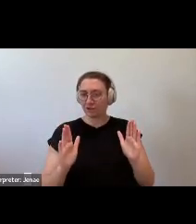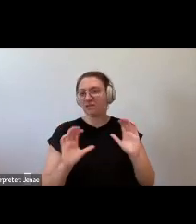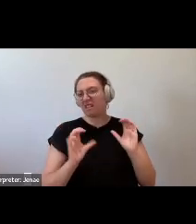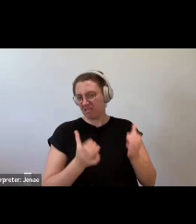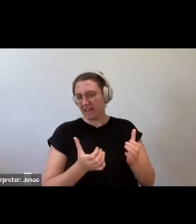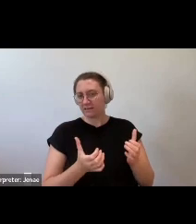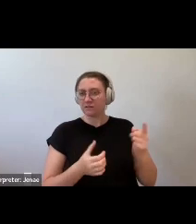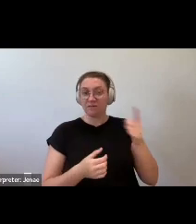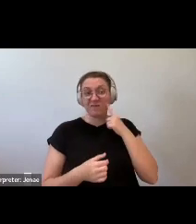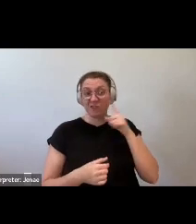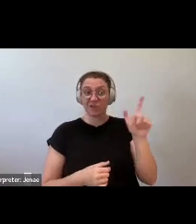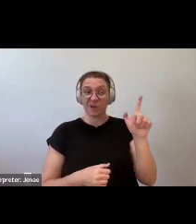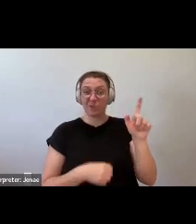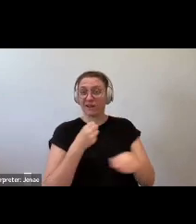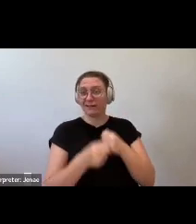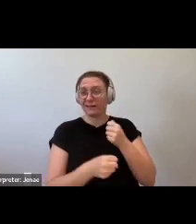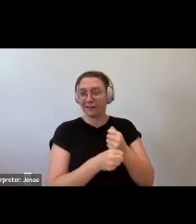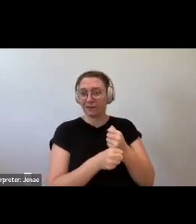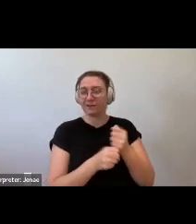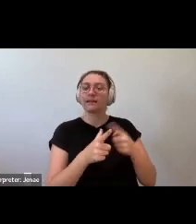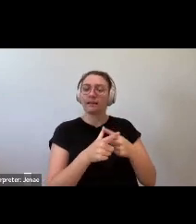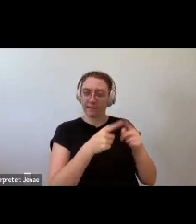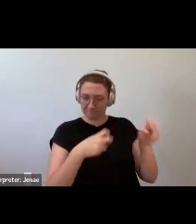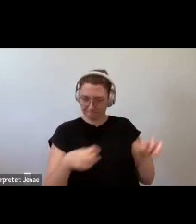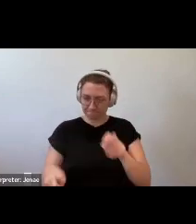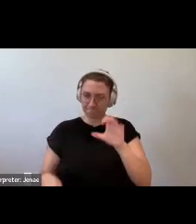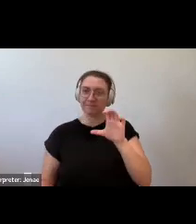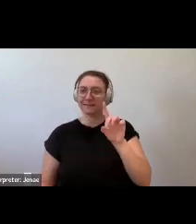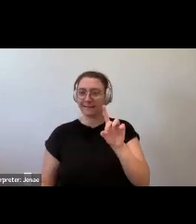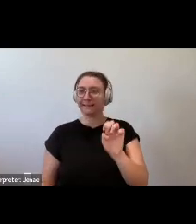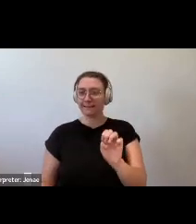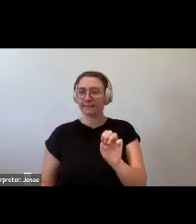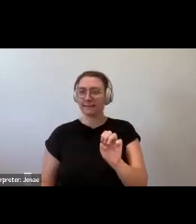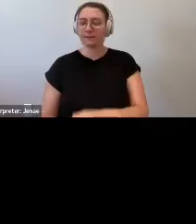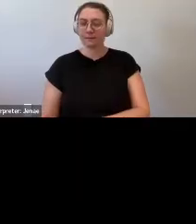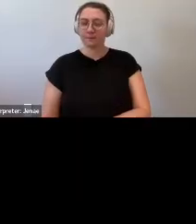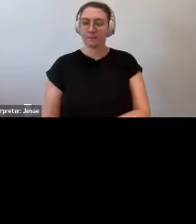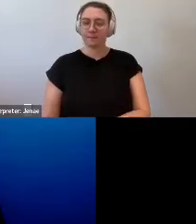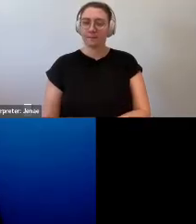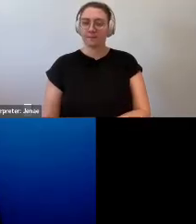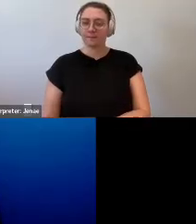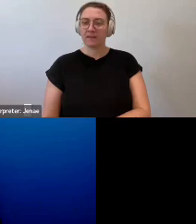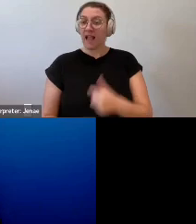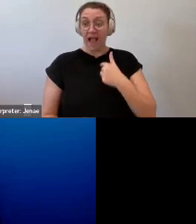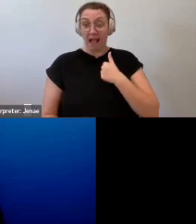durante 21 años antes de llegar al Departamento de Educación de California y no estaba familiarizada con